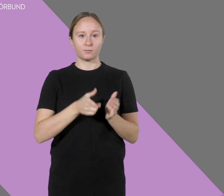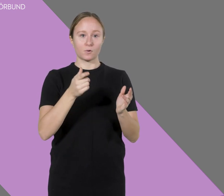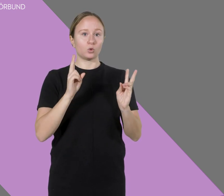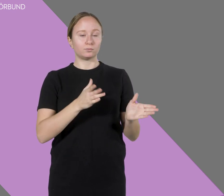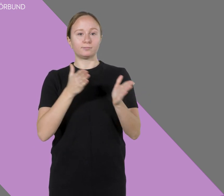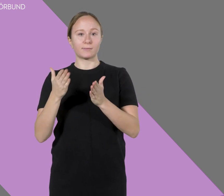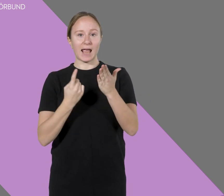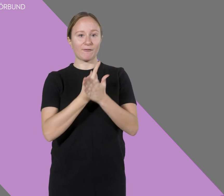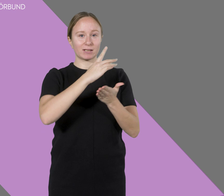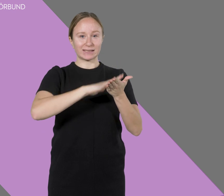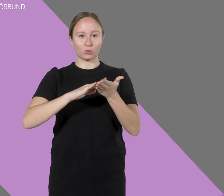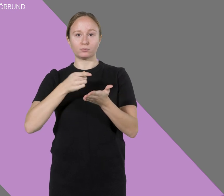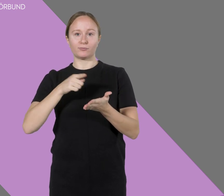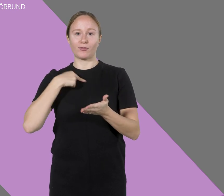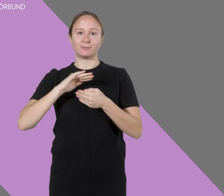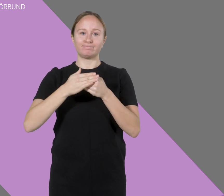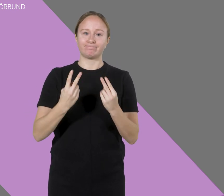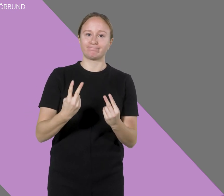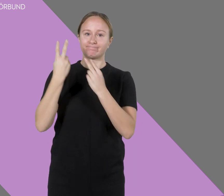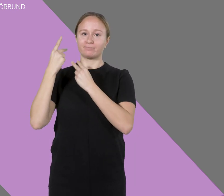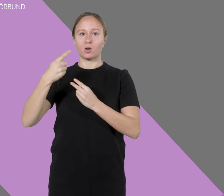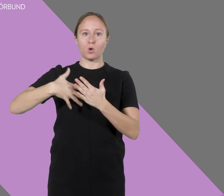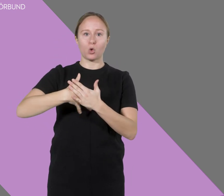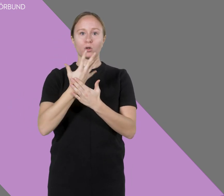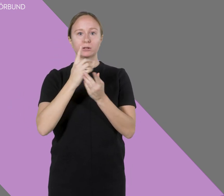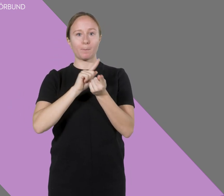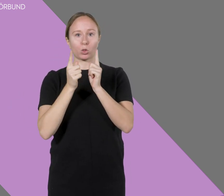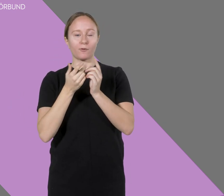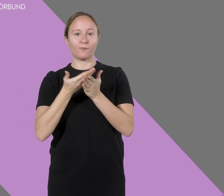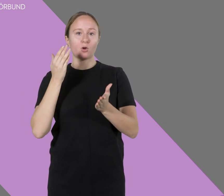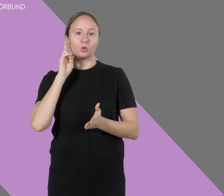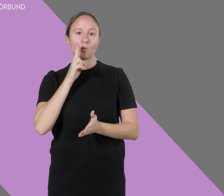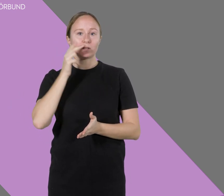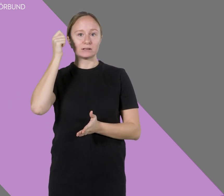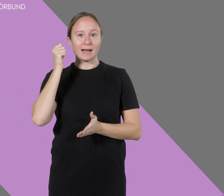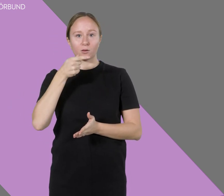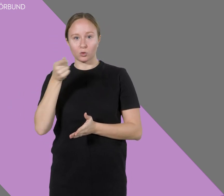På evenemangssidorna återvänder vi till det nordiska mötet för döva seniorer -